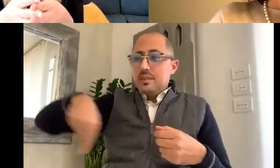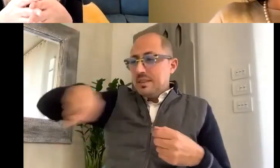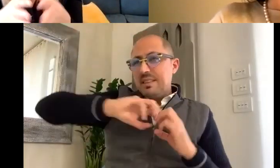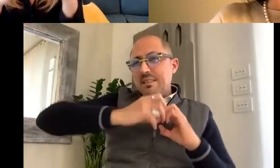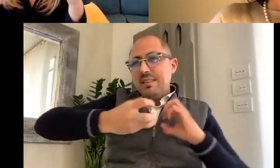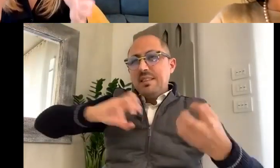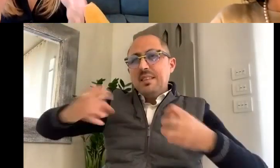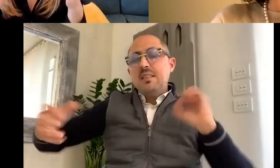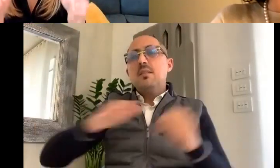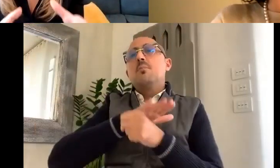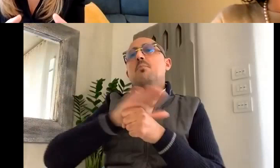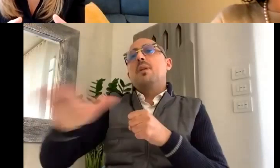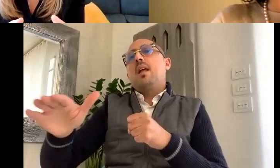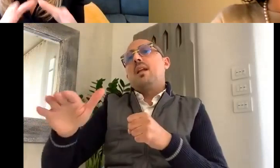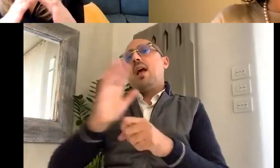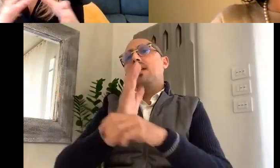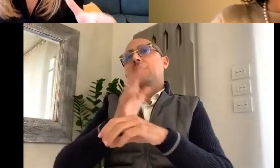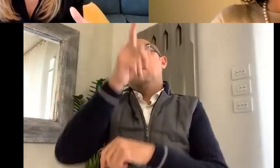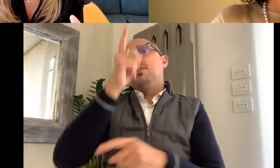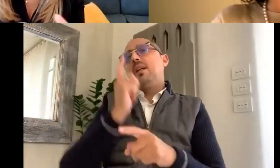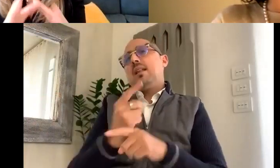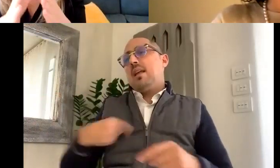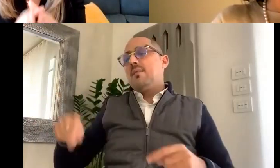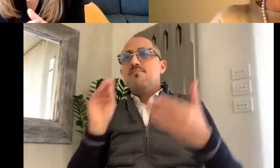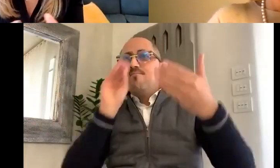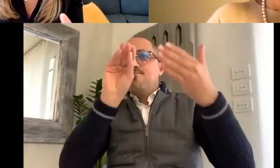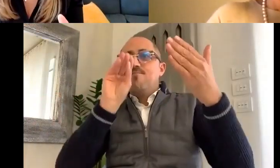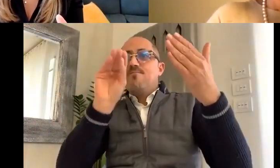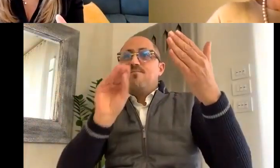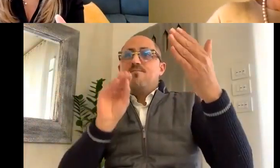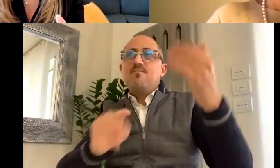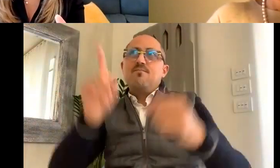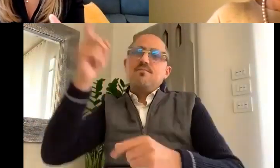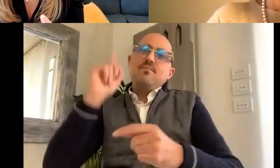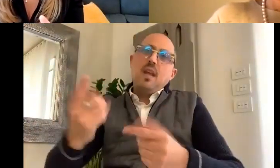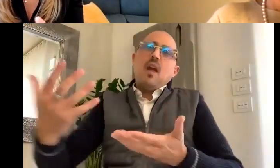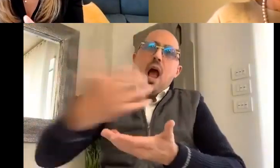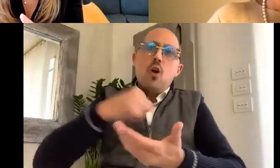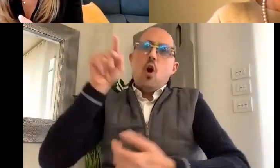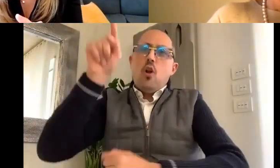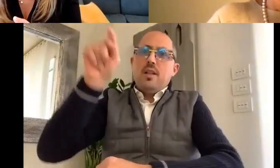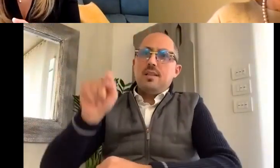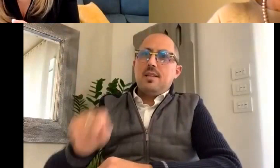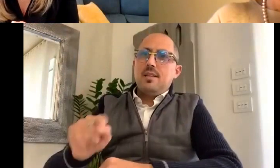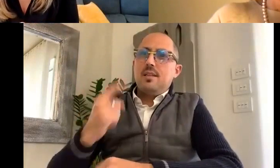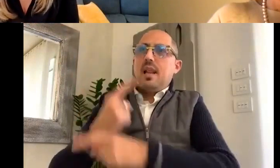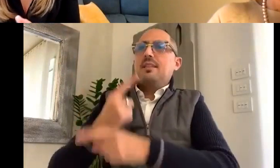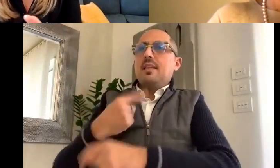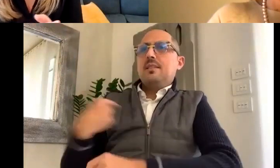pensano che il problema è forse solo l'udito, ma non è soltanto quello, devono capire quali sono le nostre difficoltà